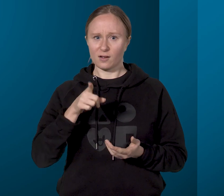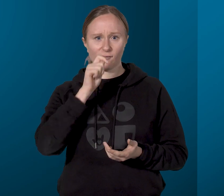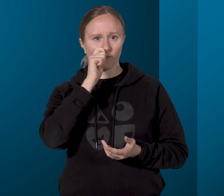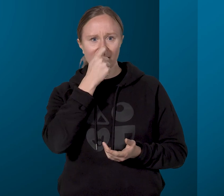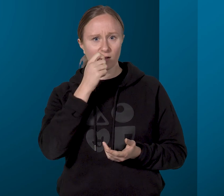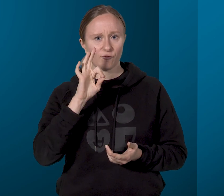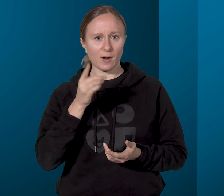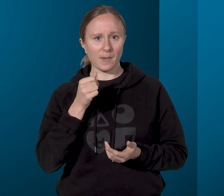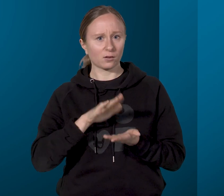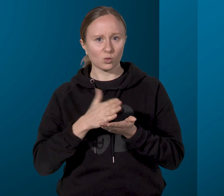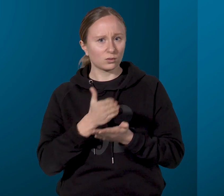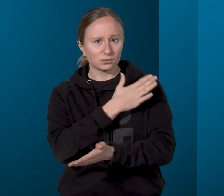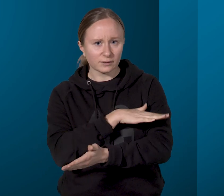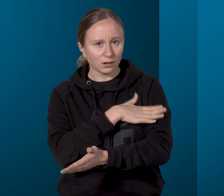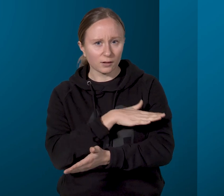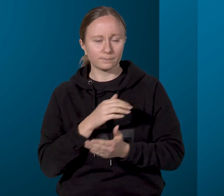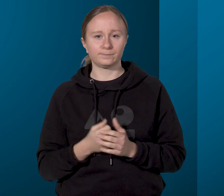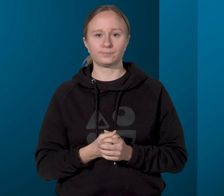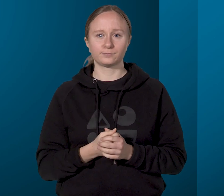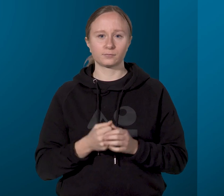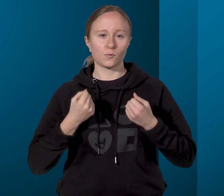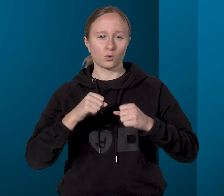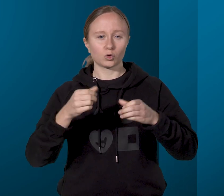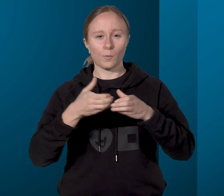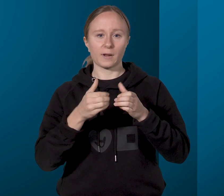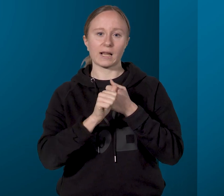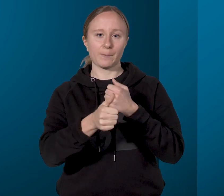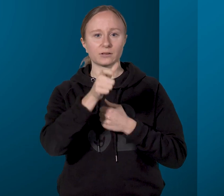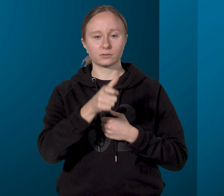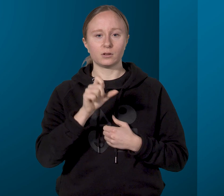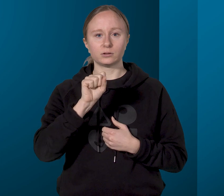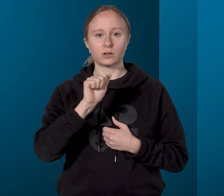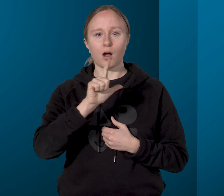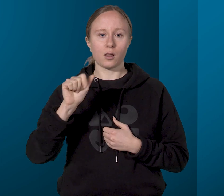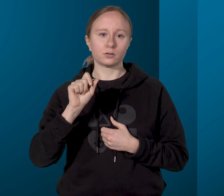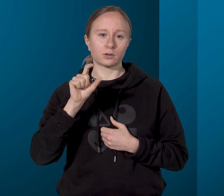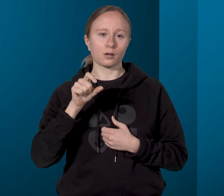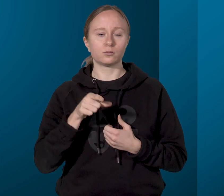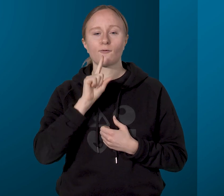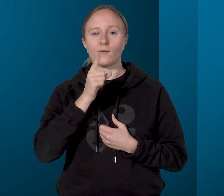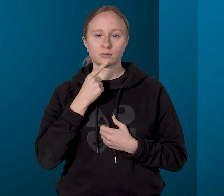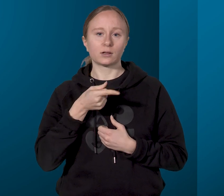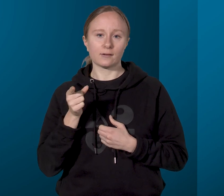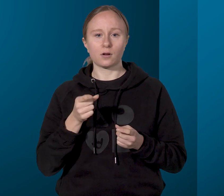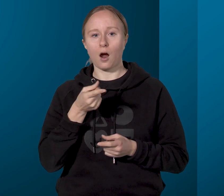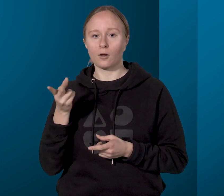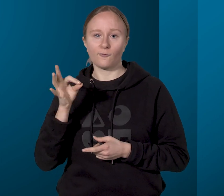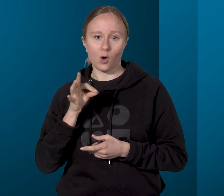Och vad är fel med FPAs tolktjänst? Rörelsens representant Salla Fagerström svarar på dessa och många andra frågor -